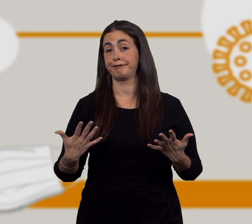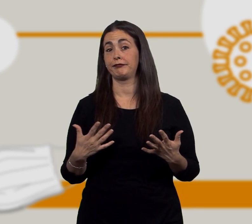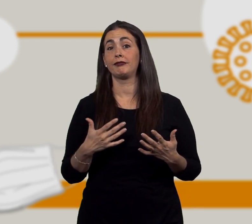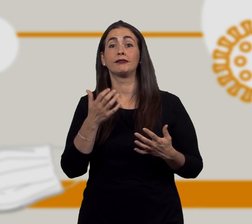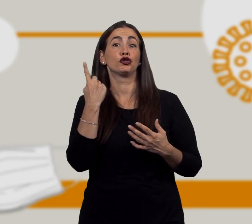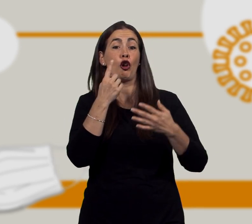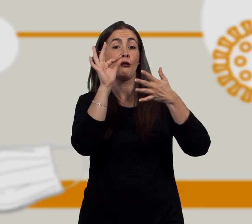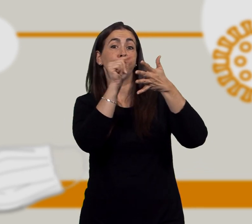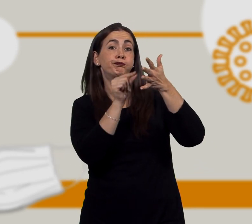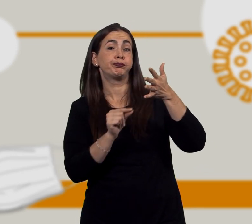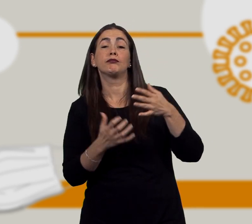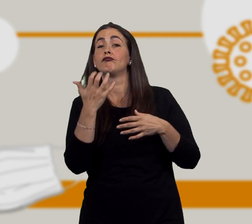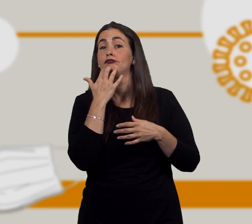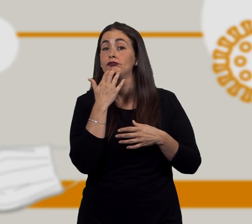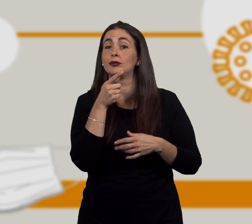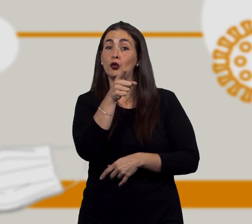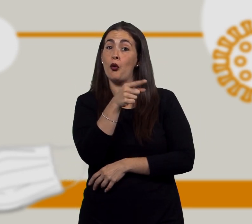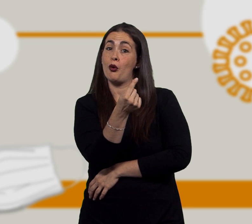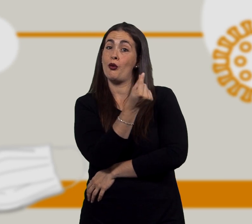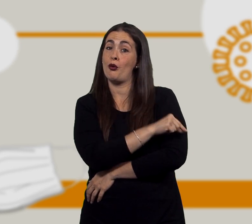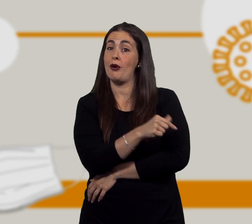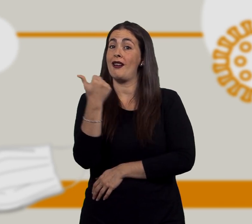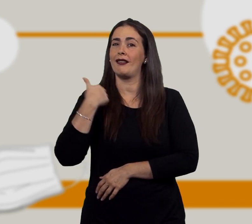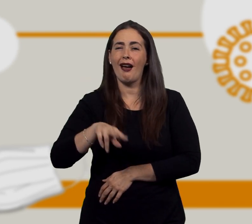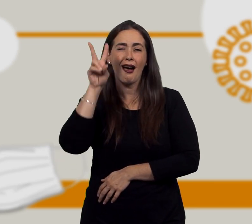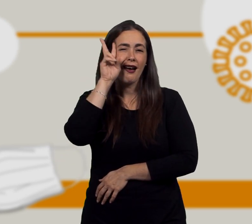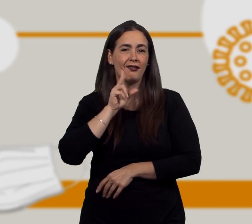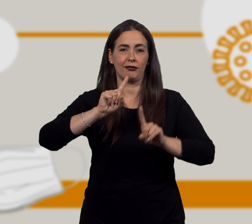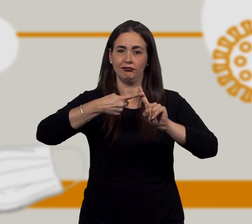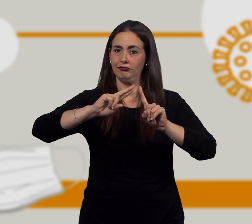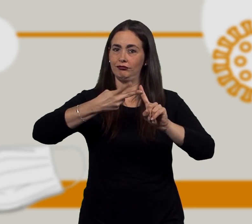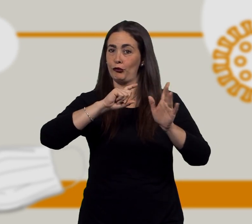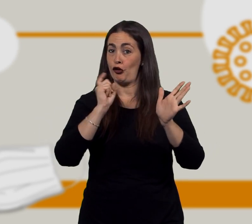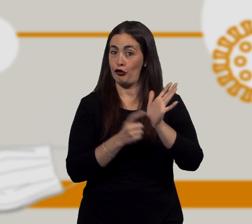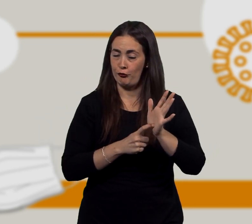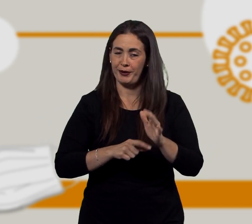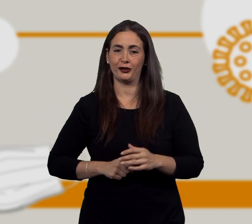Si t'has vacunat amb pauta completa.